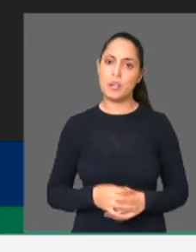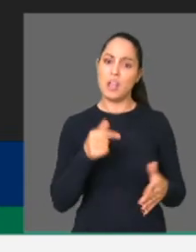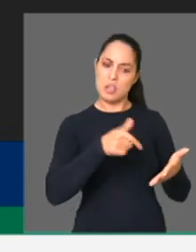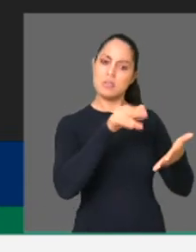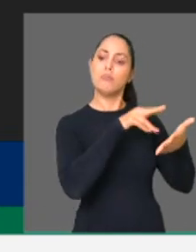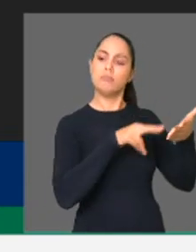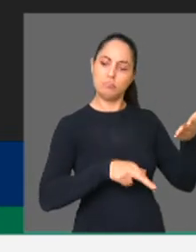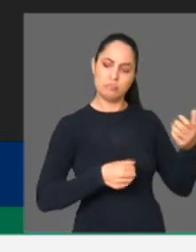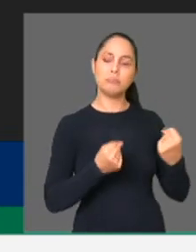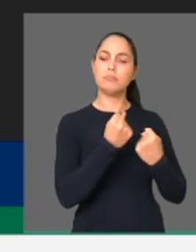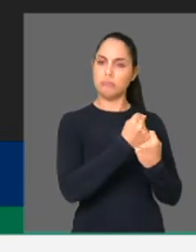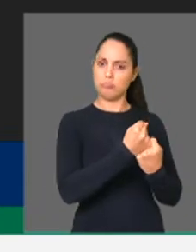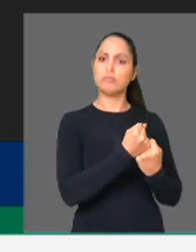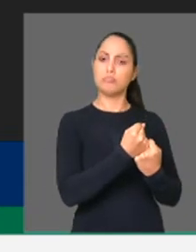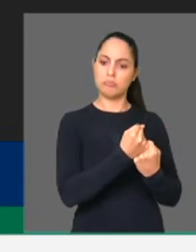MOMENTO DE A GENTE REAQUECER A